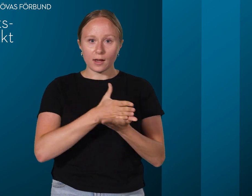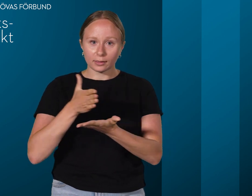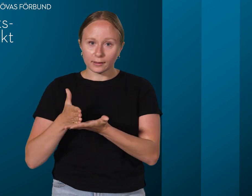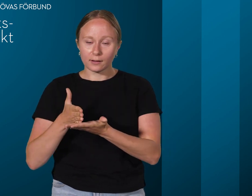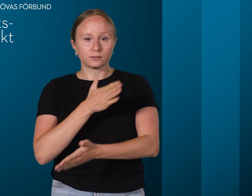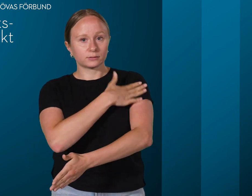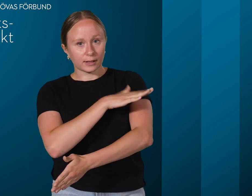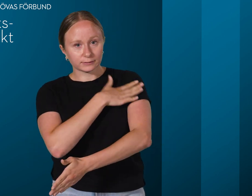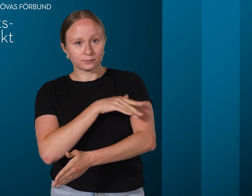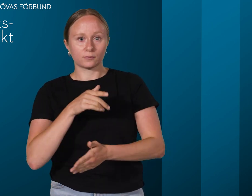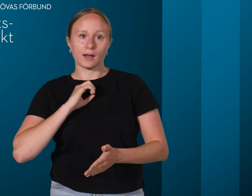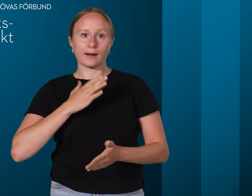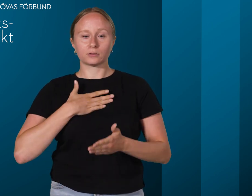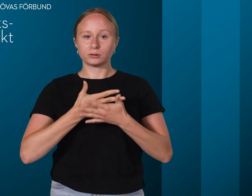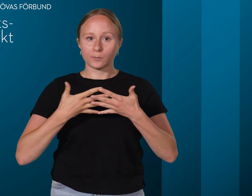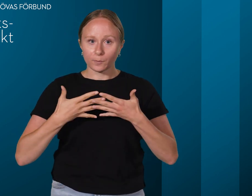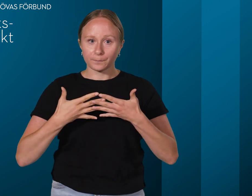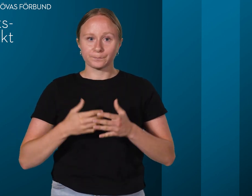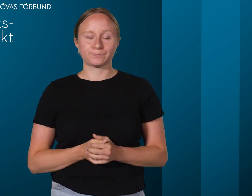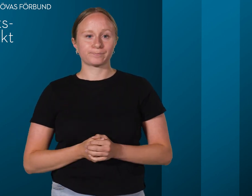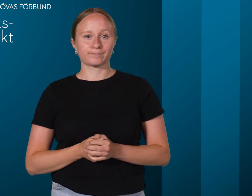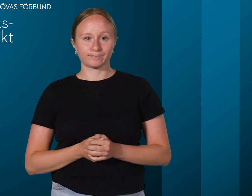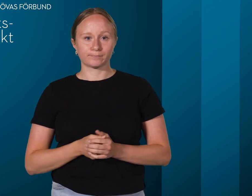och tillgodoseendet av språkliga rättigheter och tjänster på det egna språket.